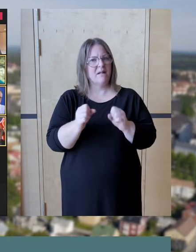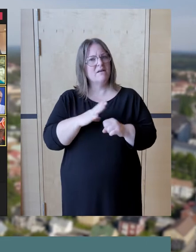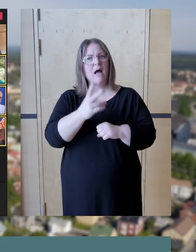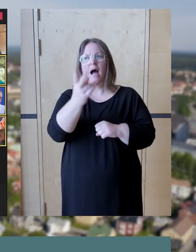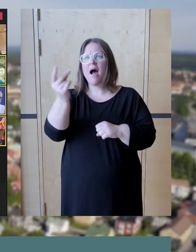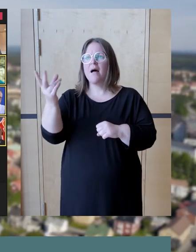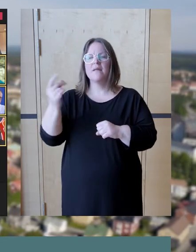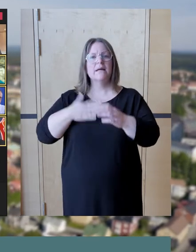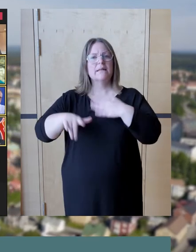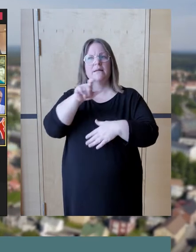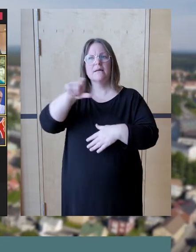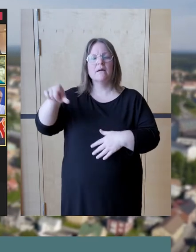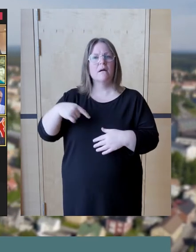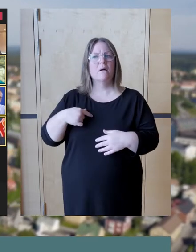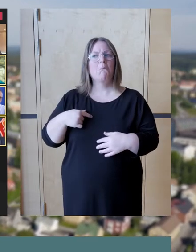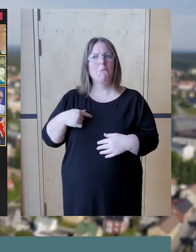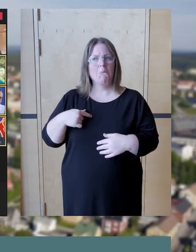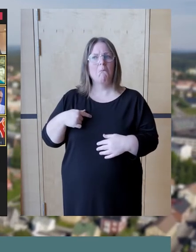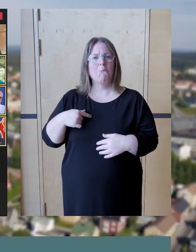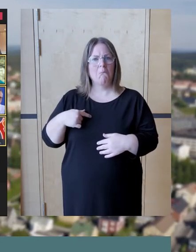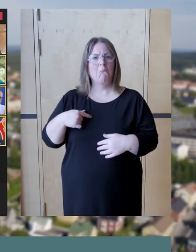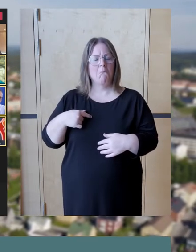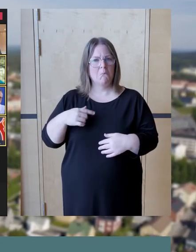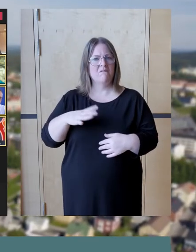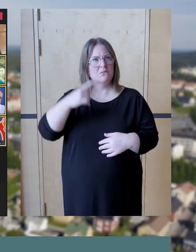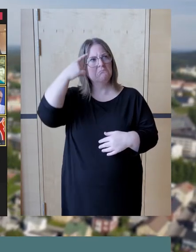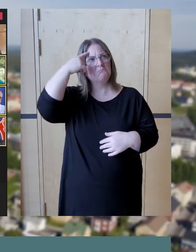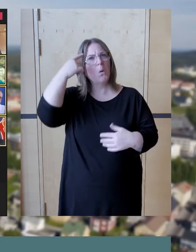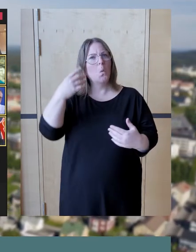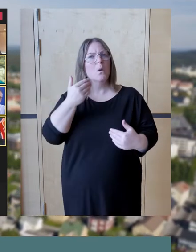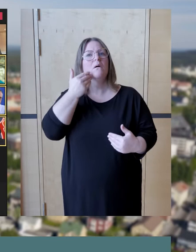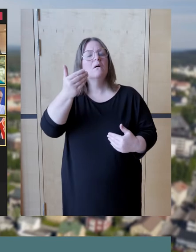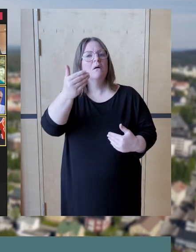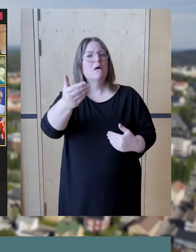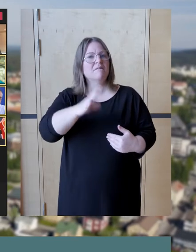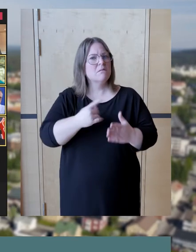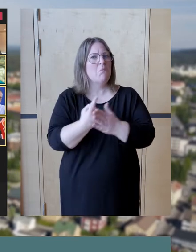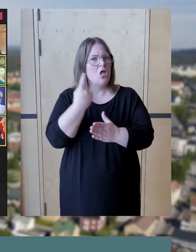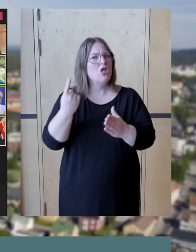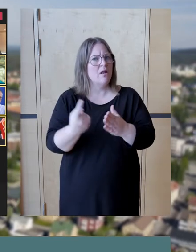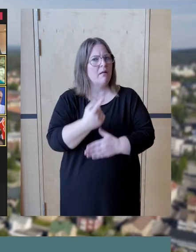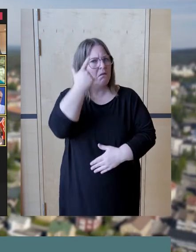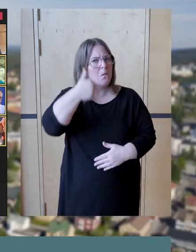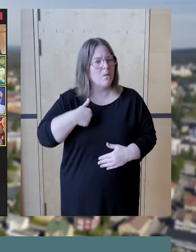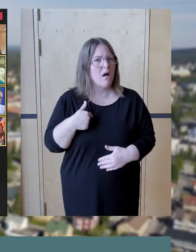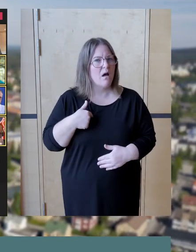Rimligt att tro att nåt sånt kan göras under kommande år Alltså jag skulle vilja ha lite vidareutveckling